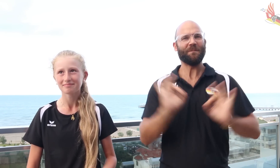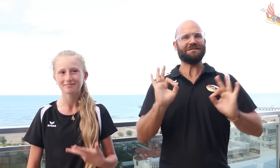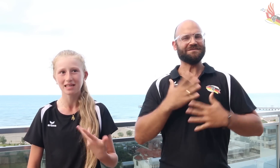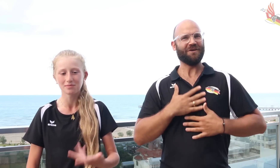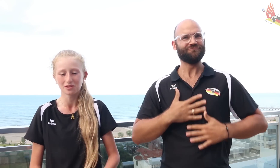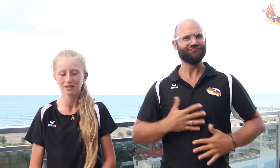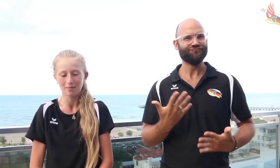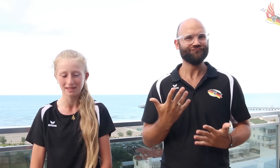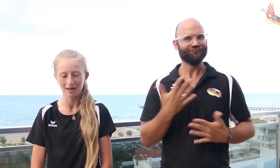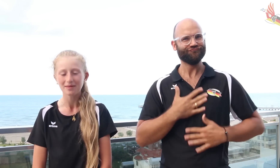Da ging es mir schon wieder besser.